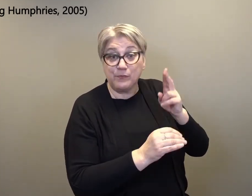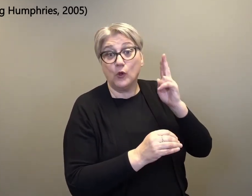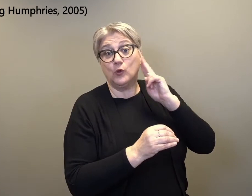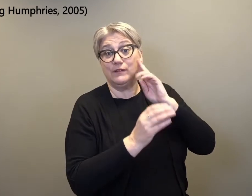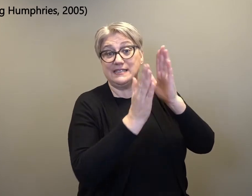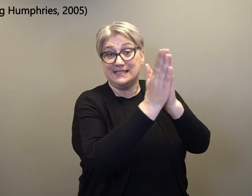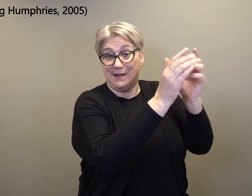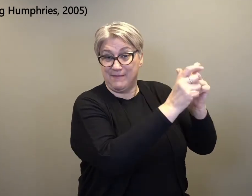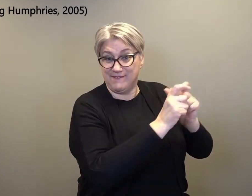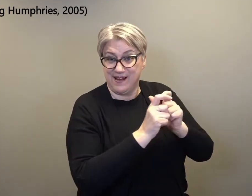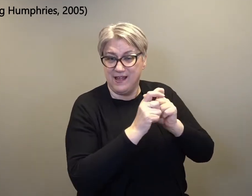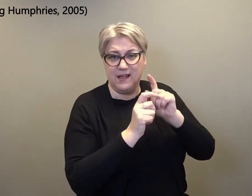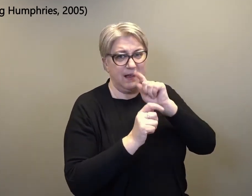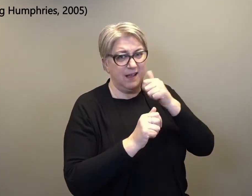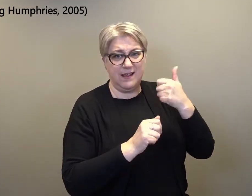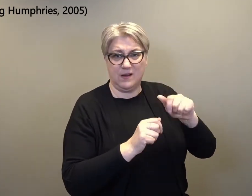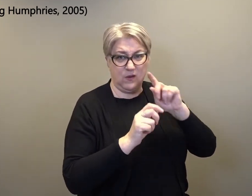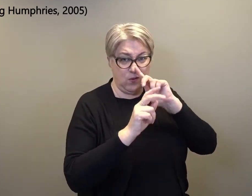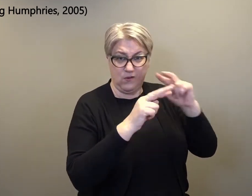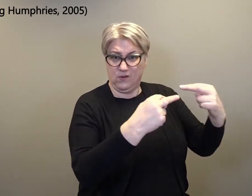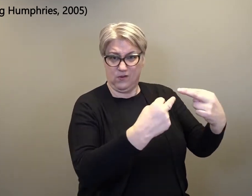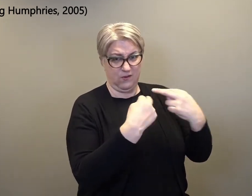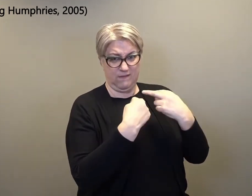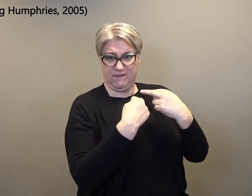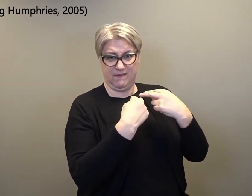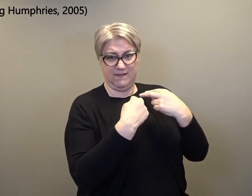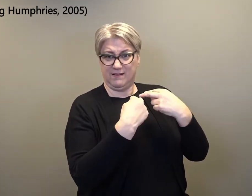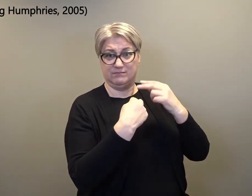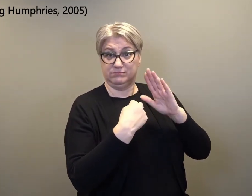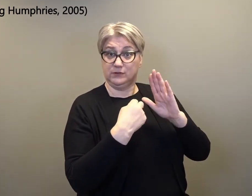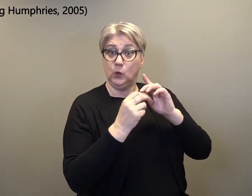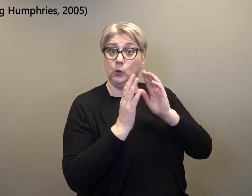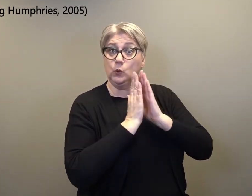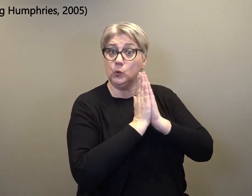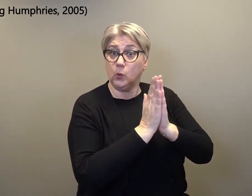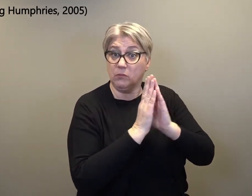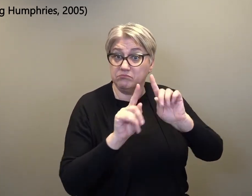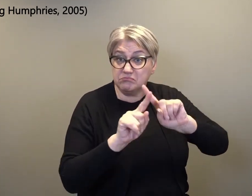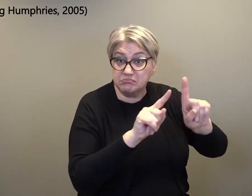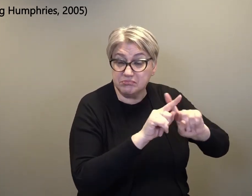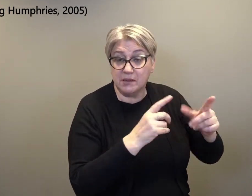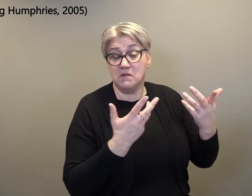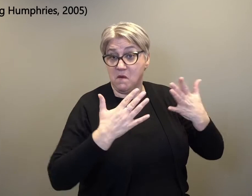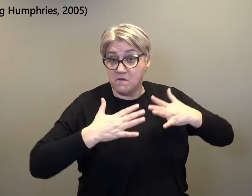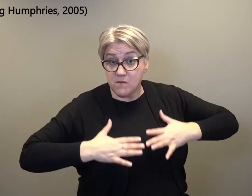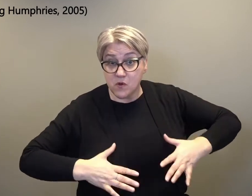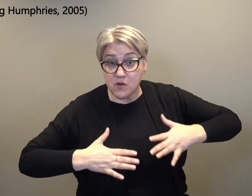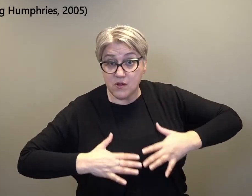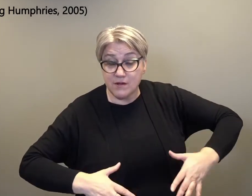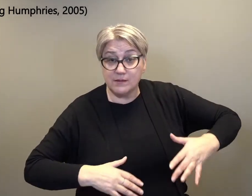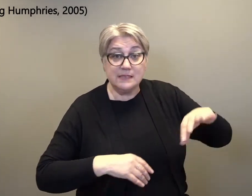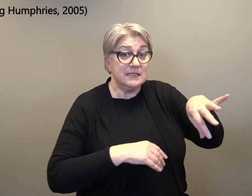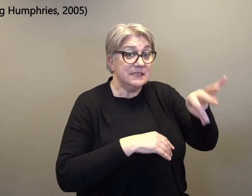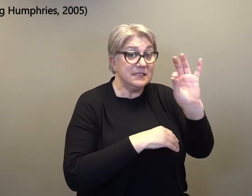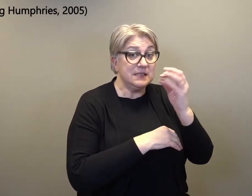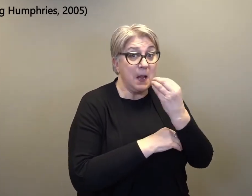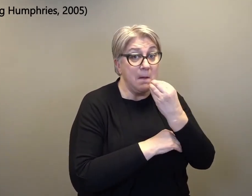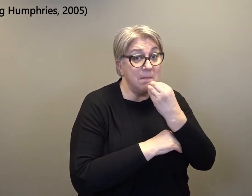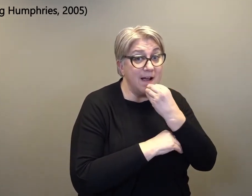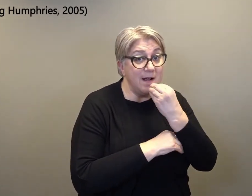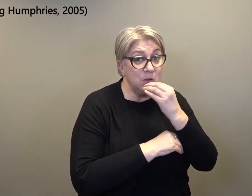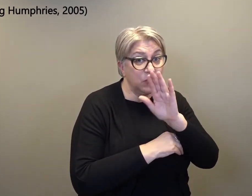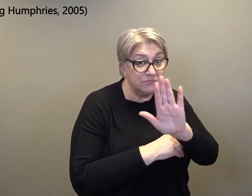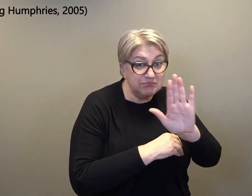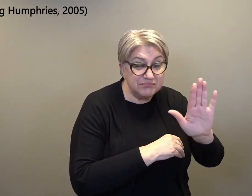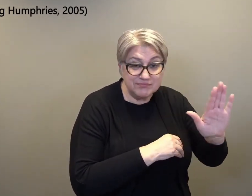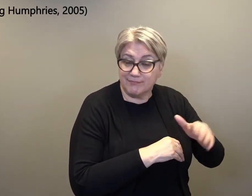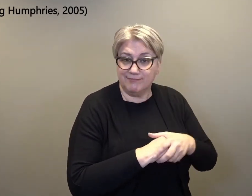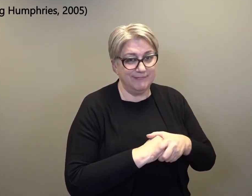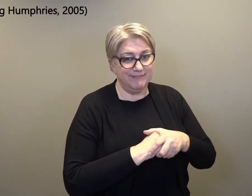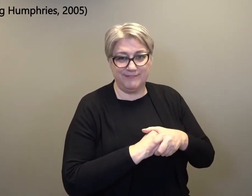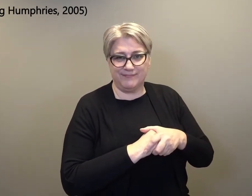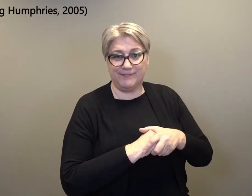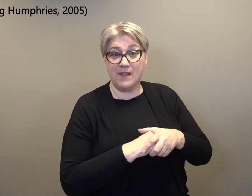Döff samfélög skilgreina sig ekki út frá trú, fatnaði eða sérstöku mataræði.